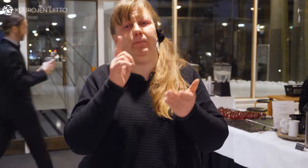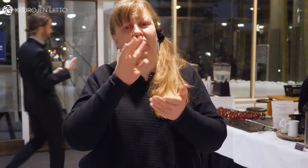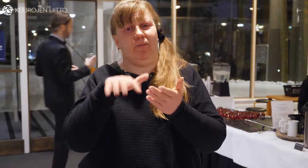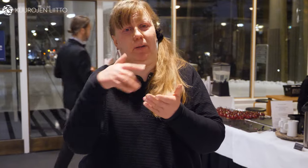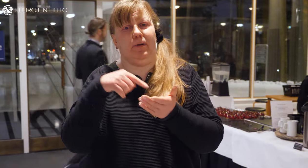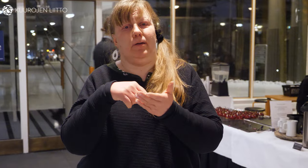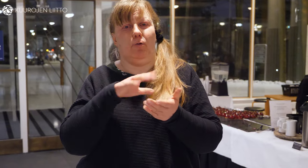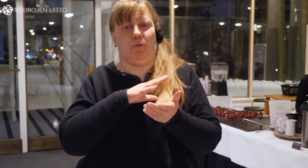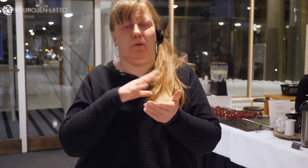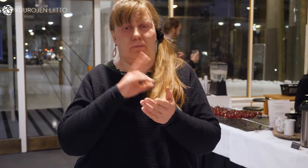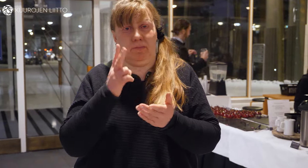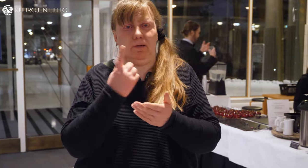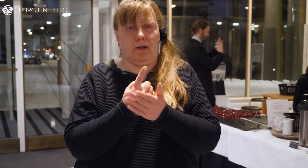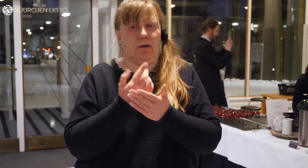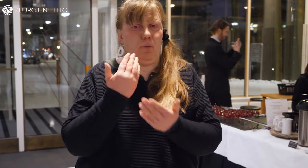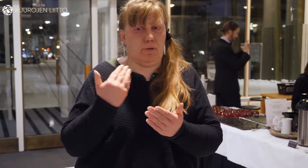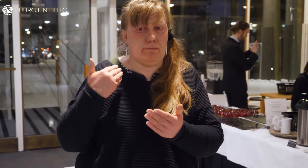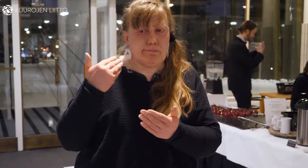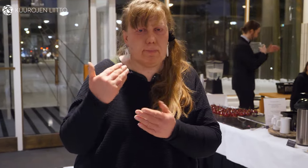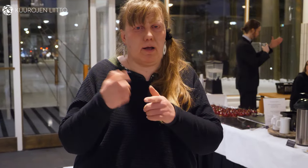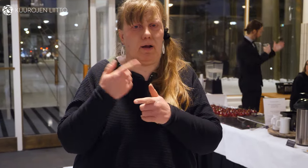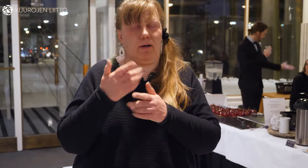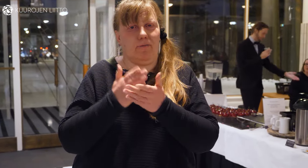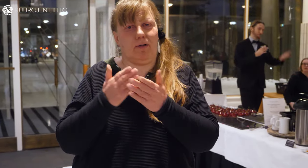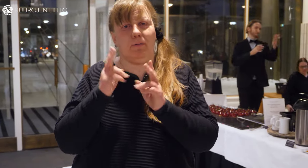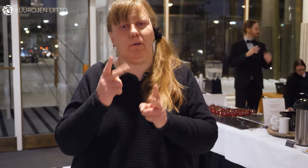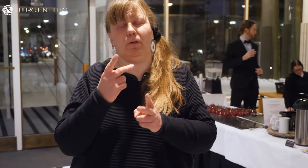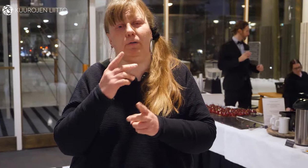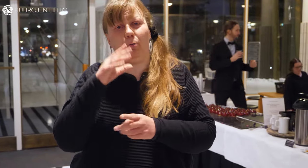ja tutkimustietoa siitä, mitä viittomakieli on. Viime aikoina on keskitytty entistä enemmän -